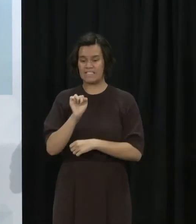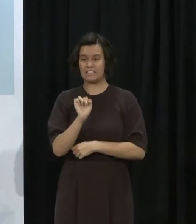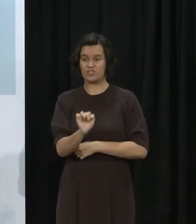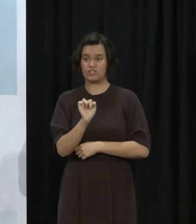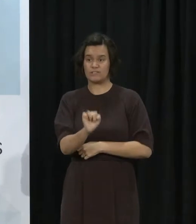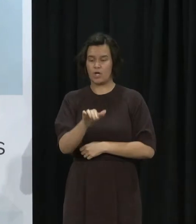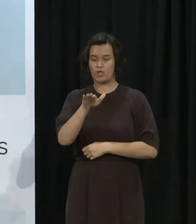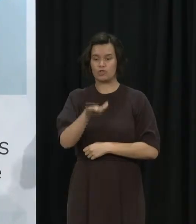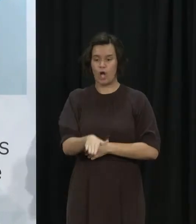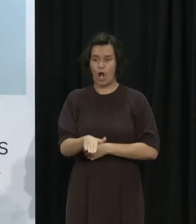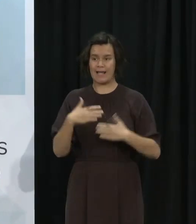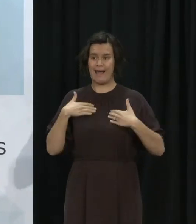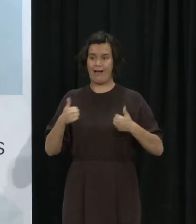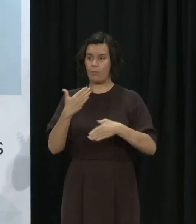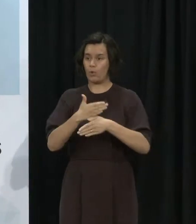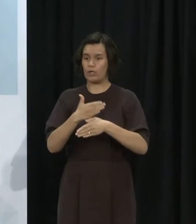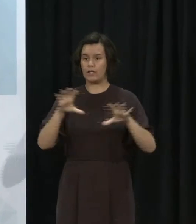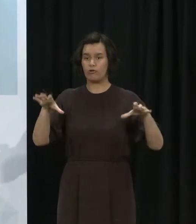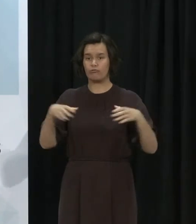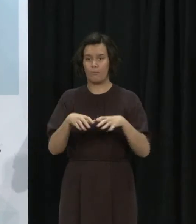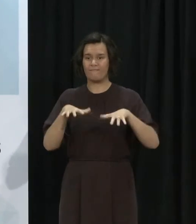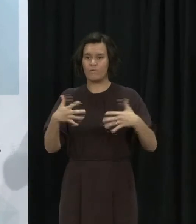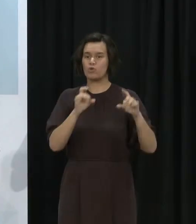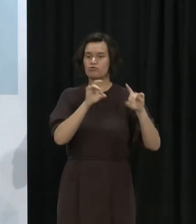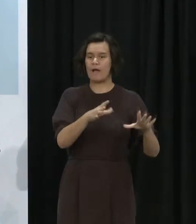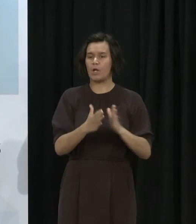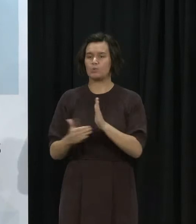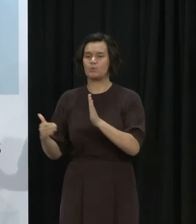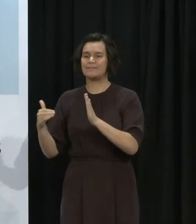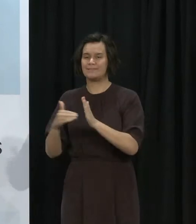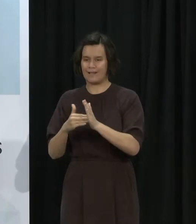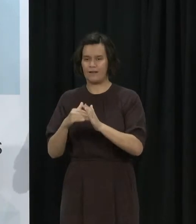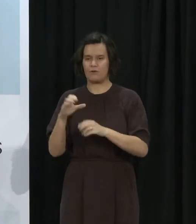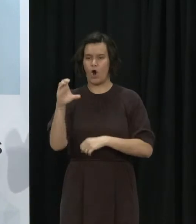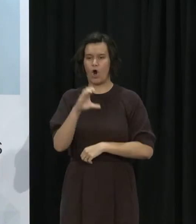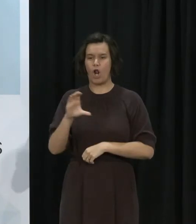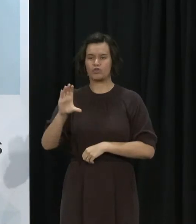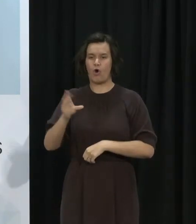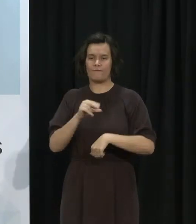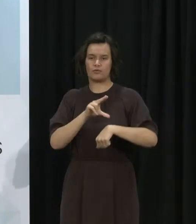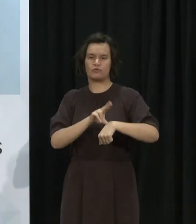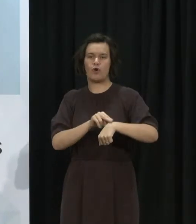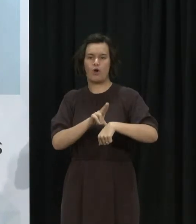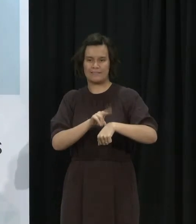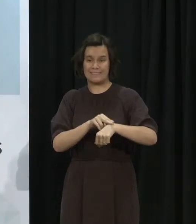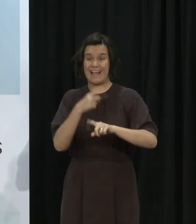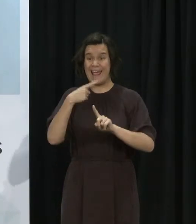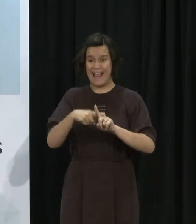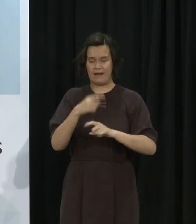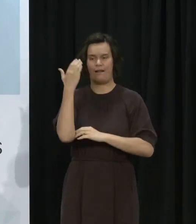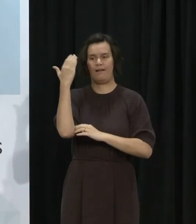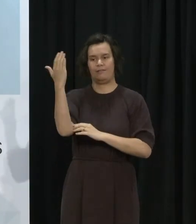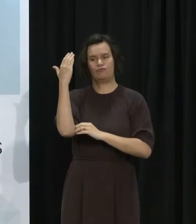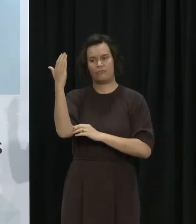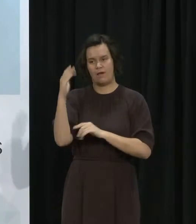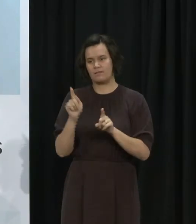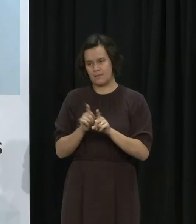te kano kano mate. He tohunga